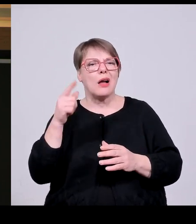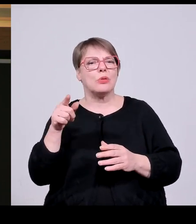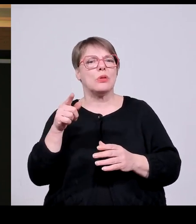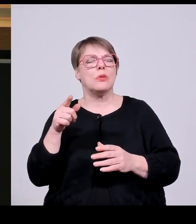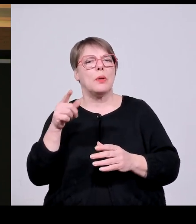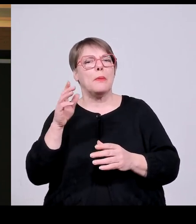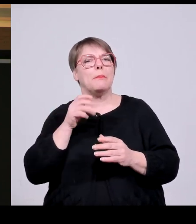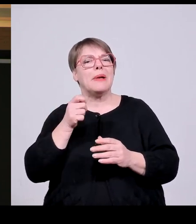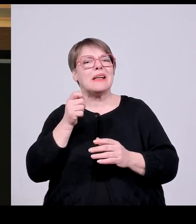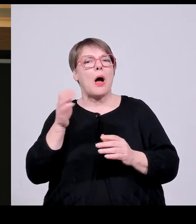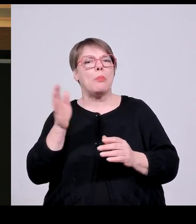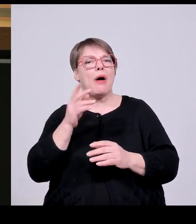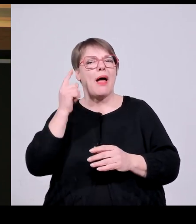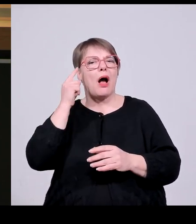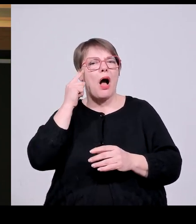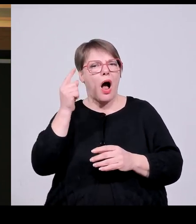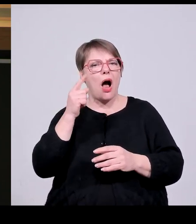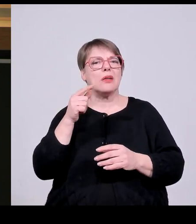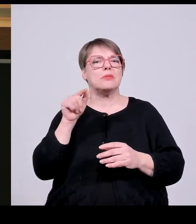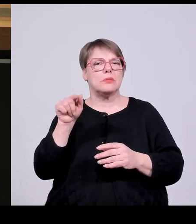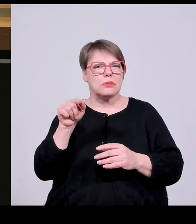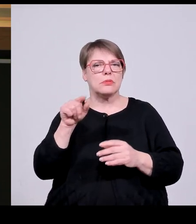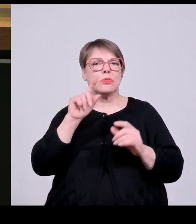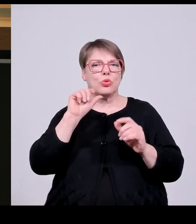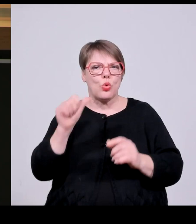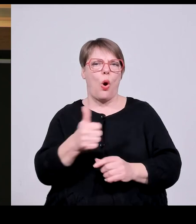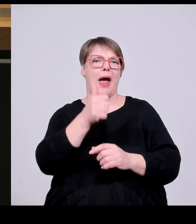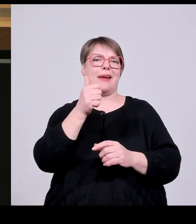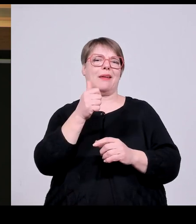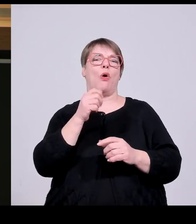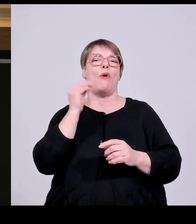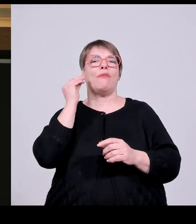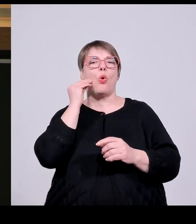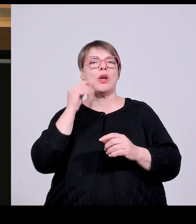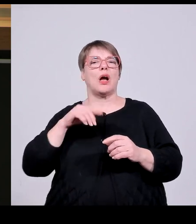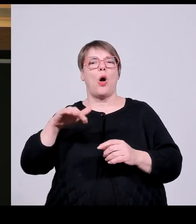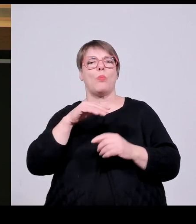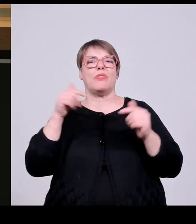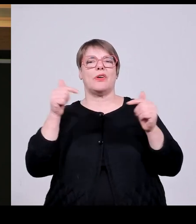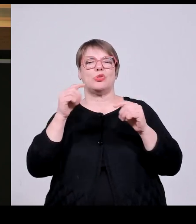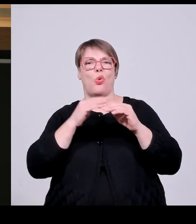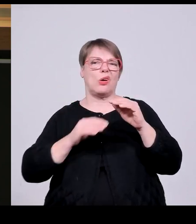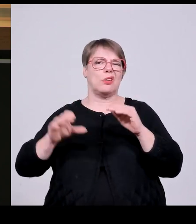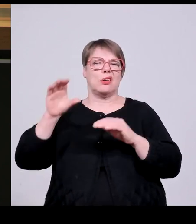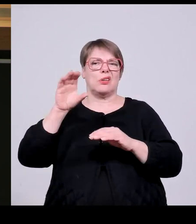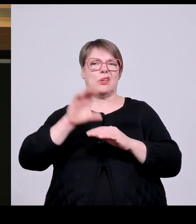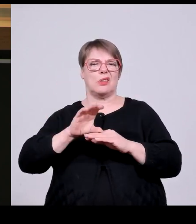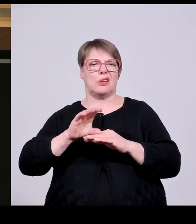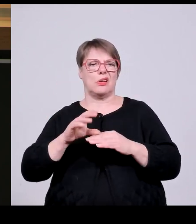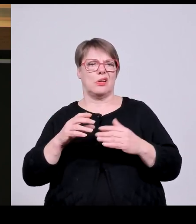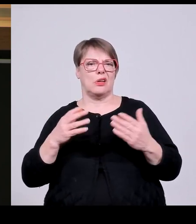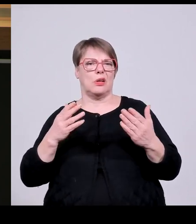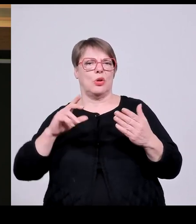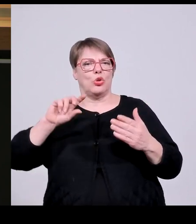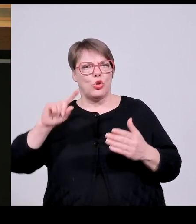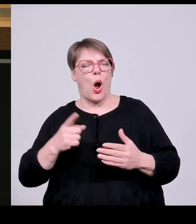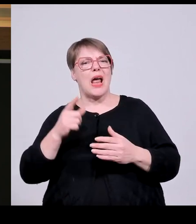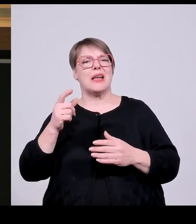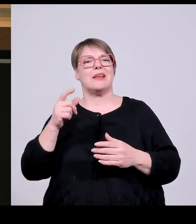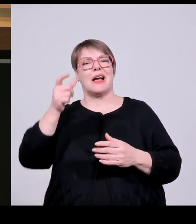Ein linker Wasserkopf, der nur Leute mit Jobs versorgt und sonst gar nichts. Und deswegen lehnen wir das natürlich ab, will lehnen nicht Mieter-Beiräte ab,